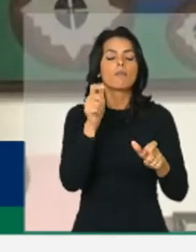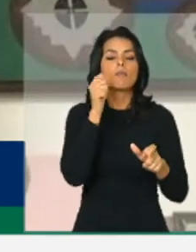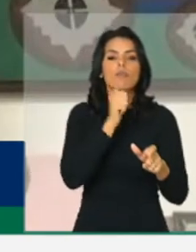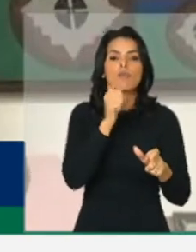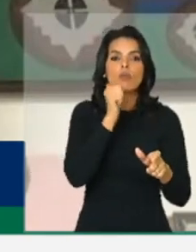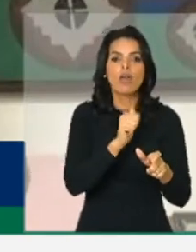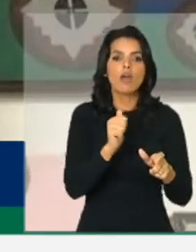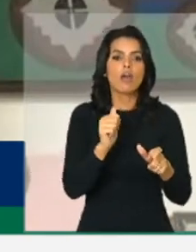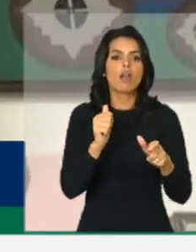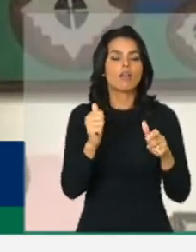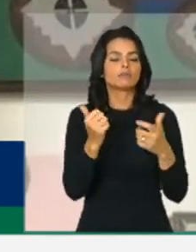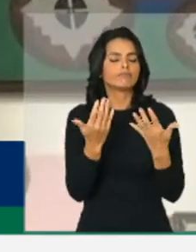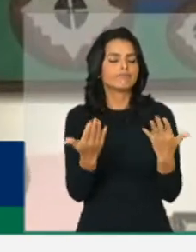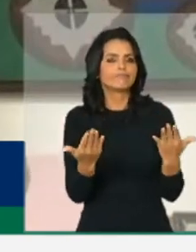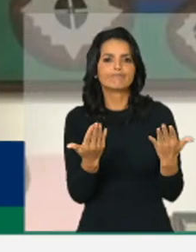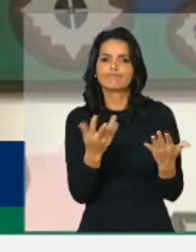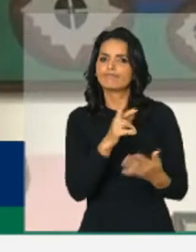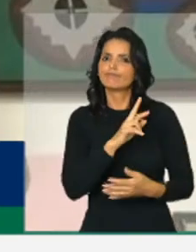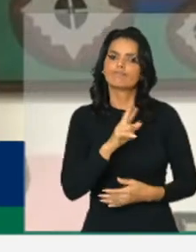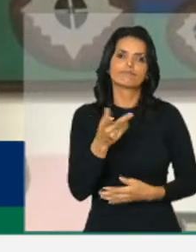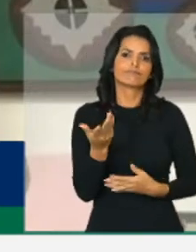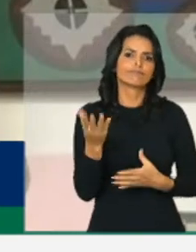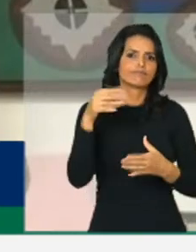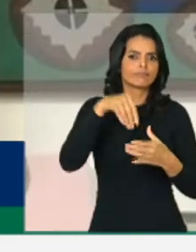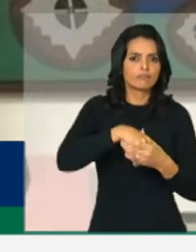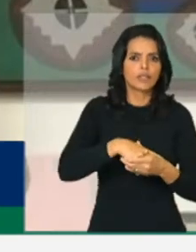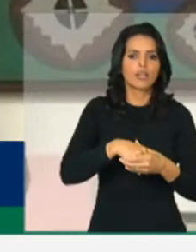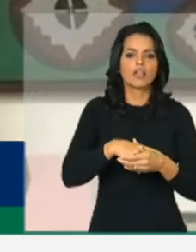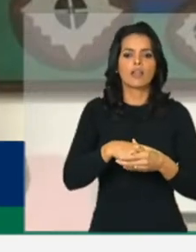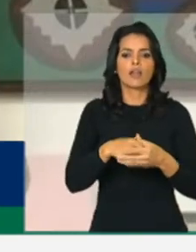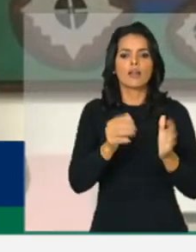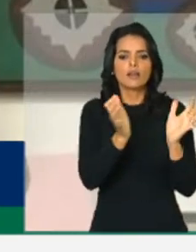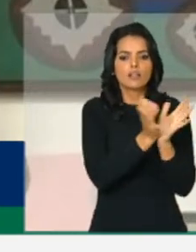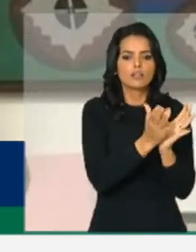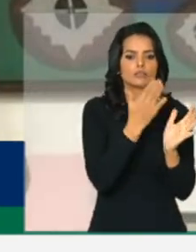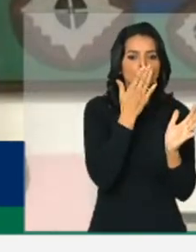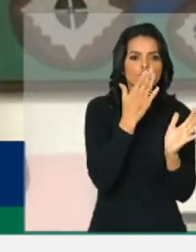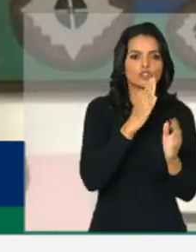ESSE MOMENTO. E TEM MAIS É DE NOSSA RESPONSABILIDADE GARANTIR QUE ESSAS TRABALHADORAS TENHAM O QUE